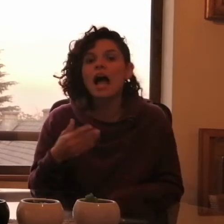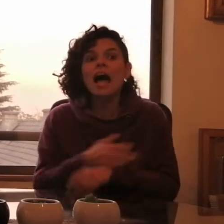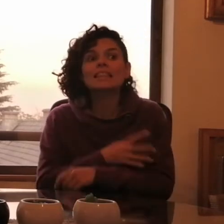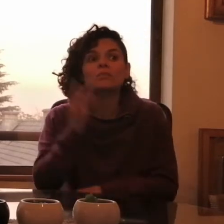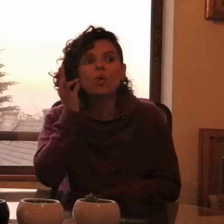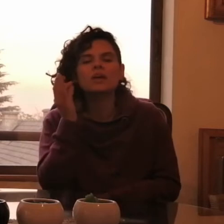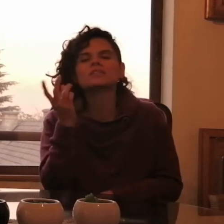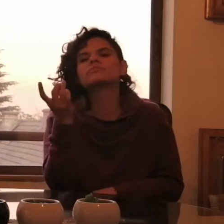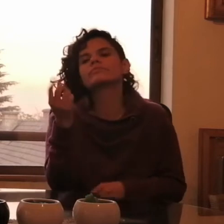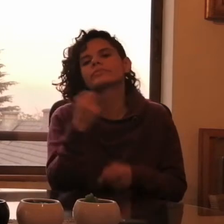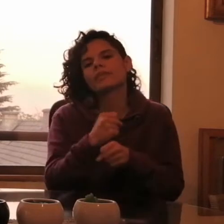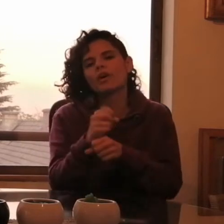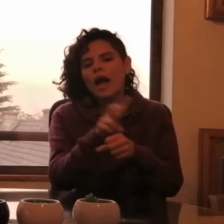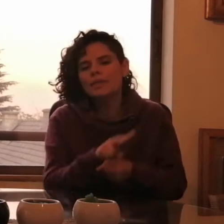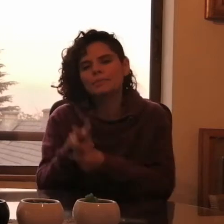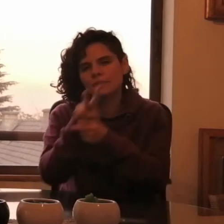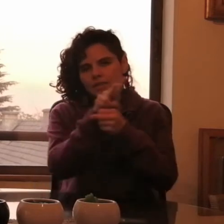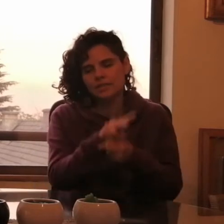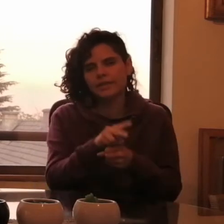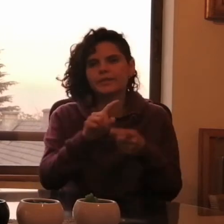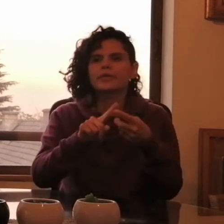administrativa o que se yo a lo mejor había una que era ingeniero comercial